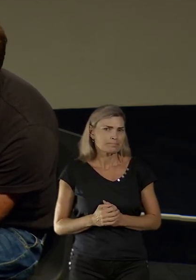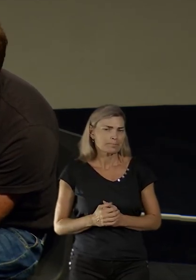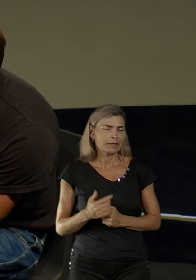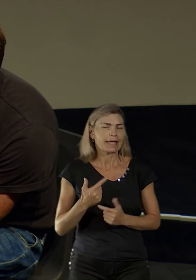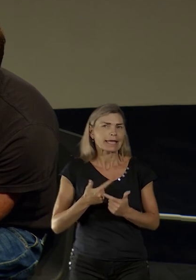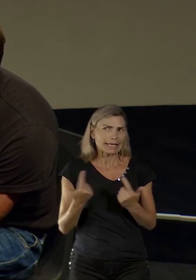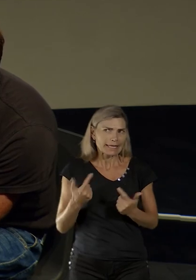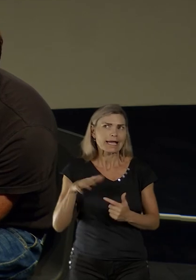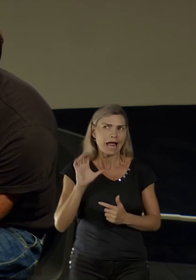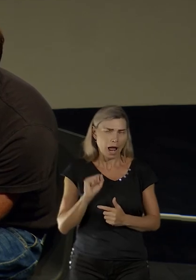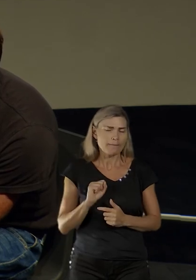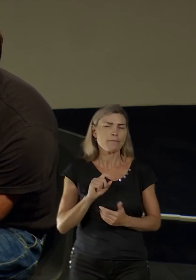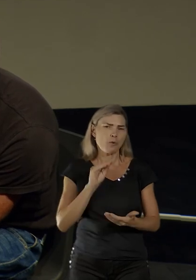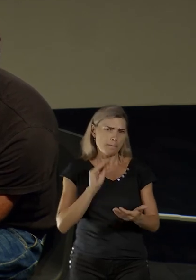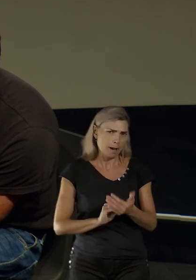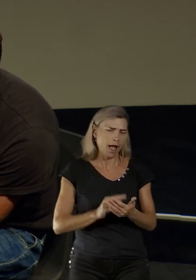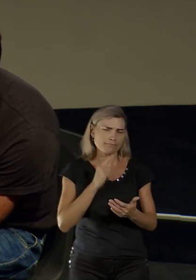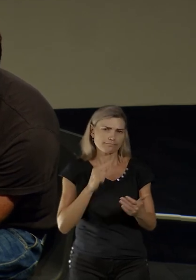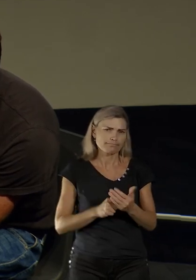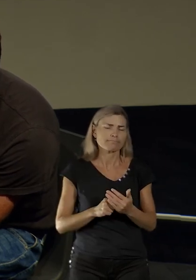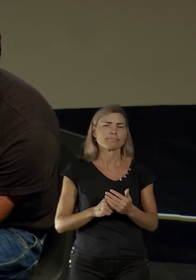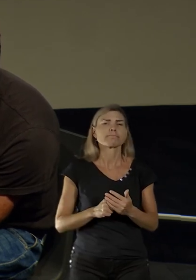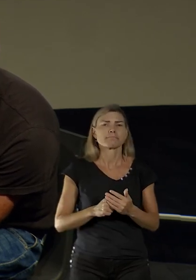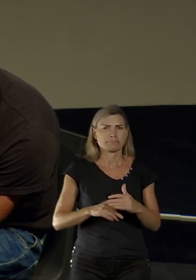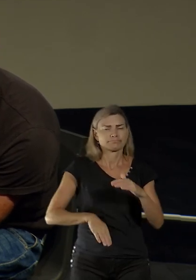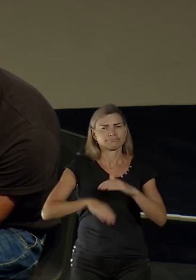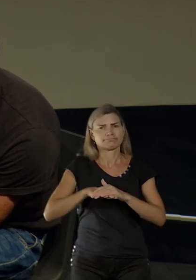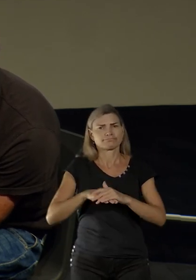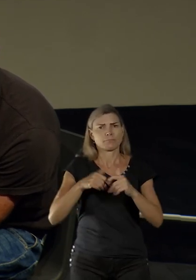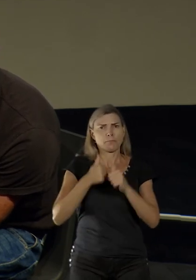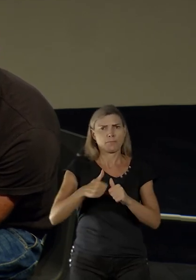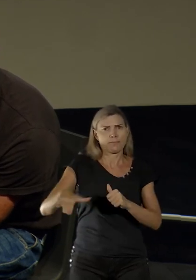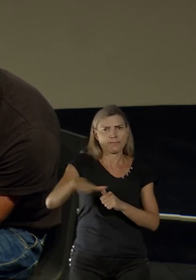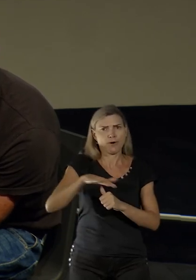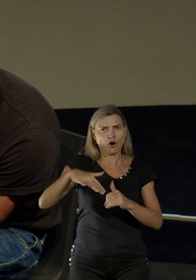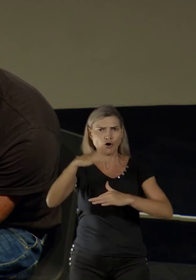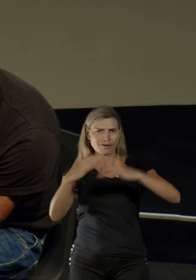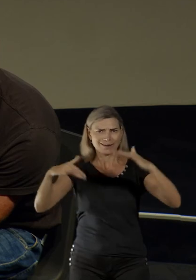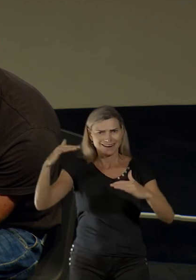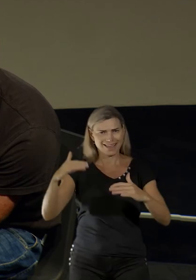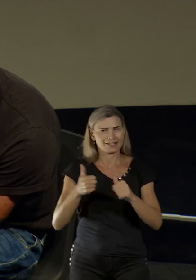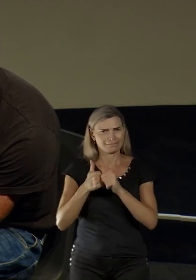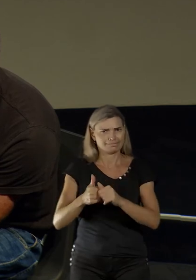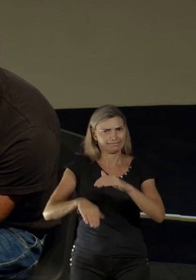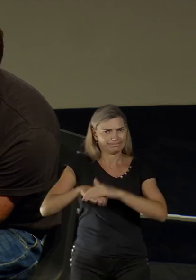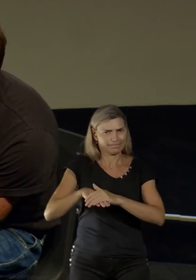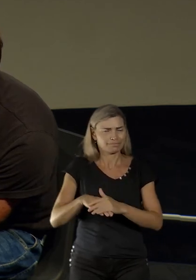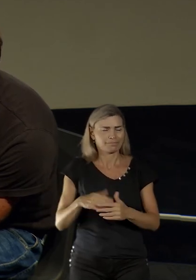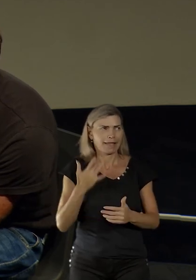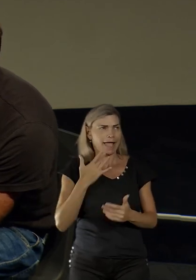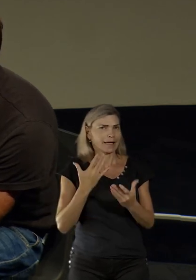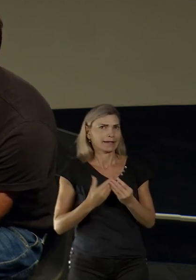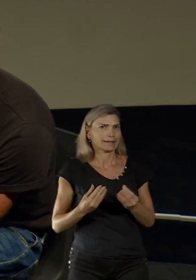Tam ta hladina věží, si myslím, v této definici je v pořádku.